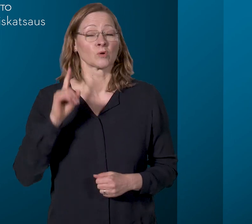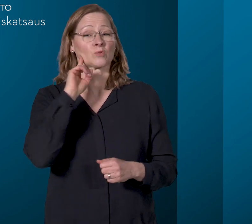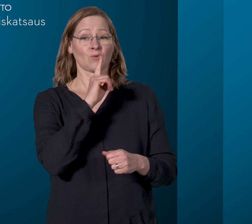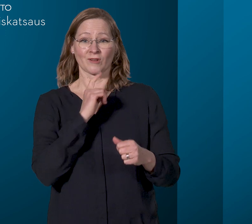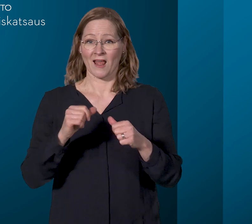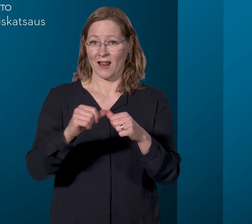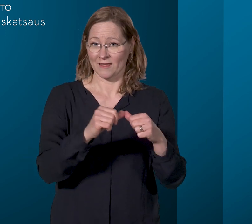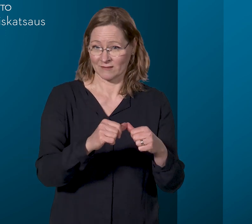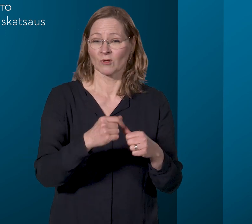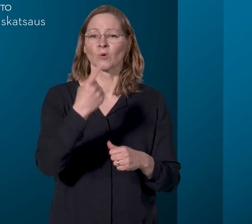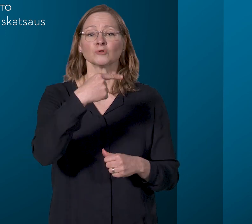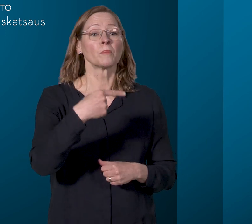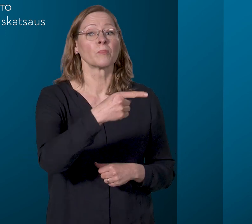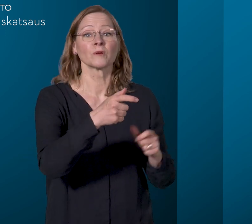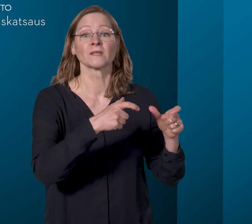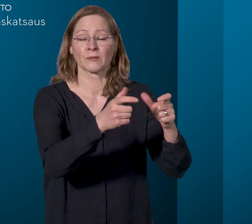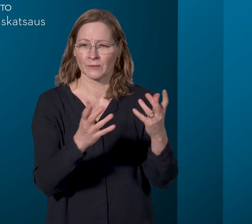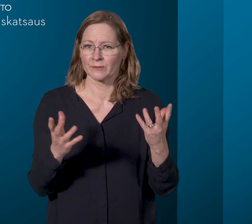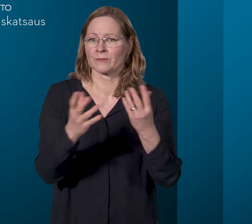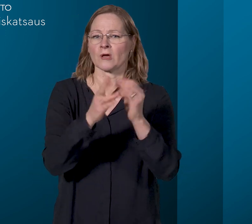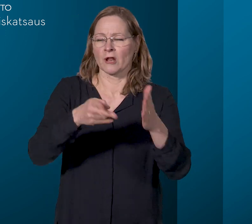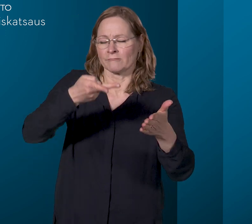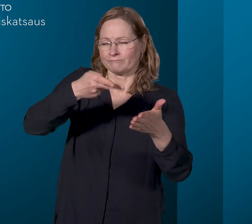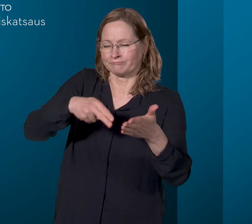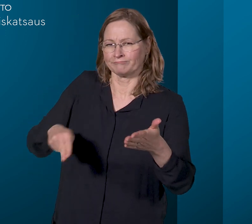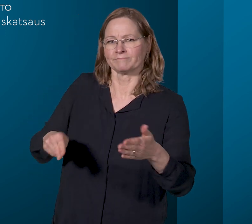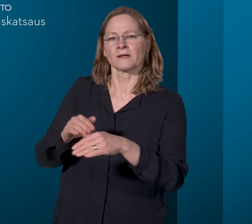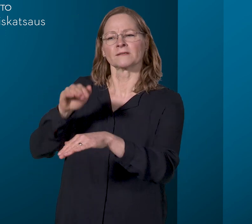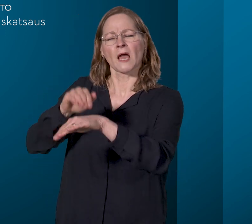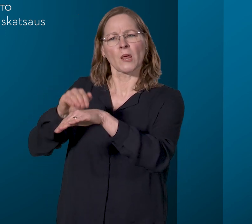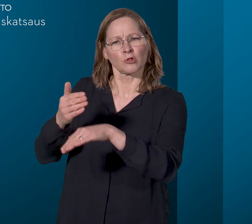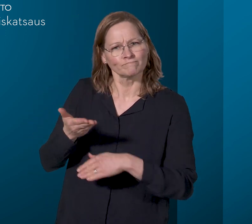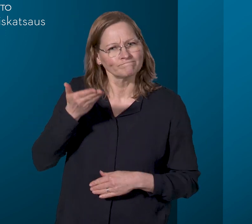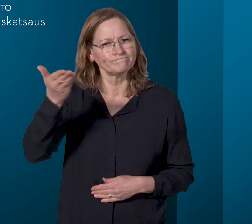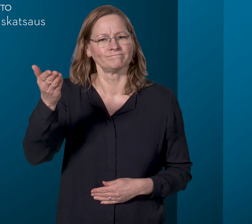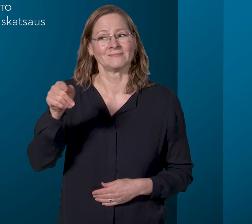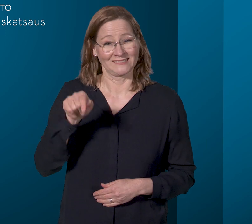Kuurojen Liitto on allekirjoittanut 11 muun järjestön kanssa kannanoton, -